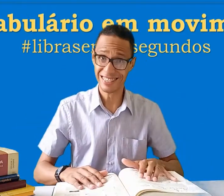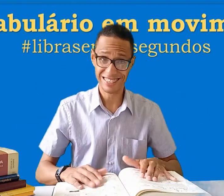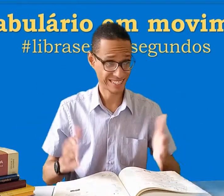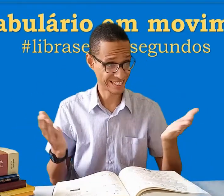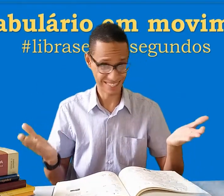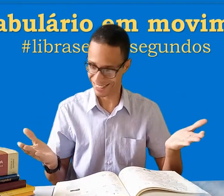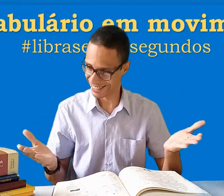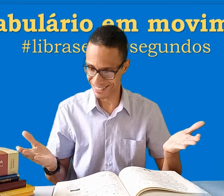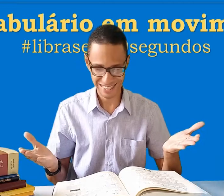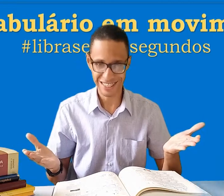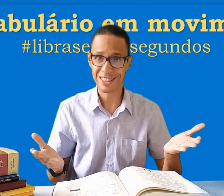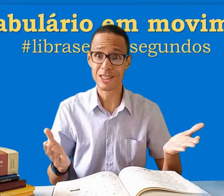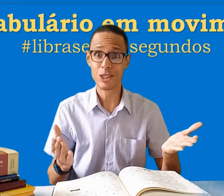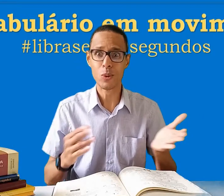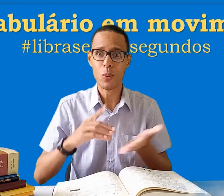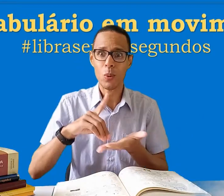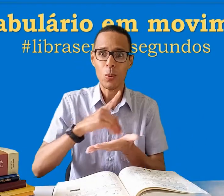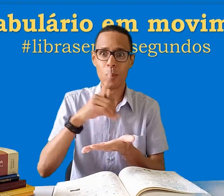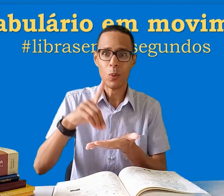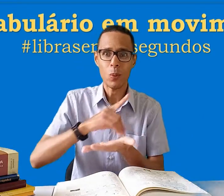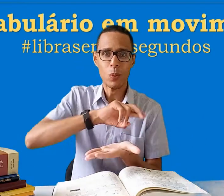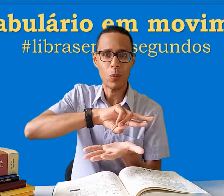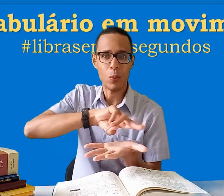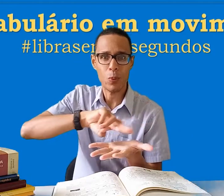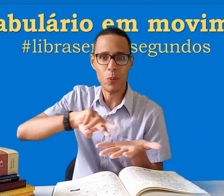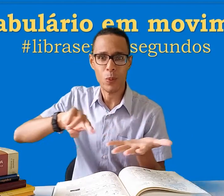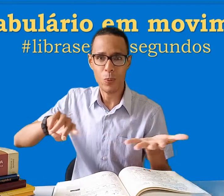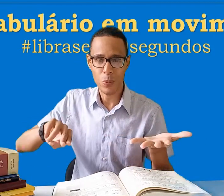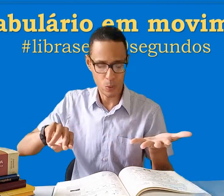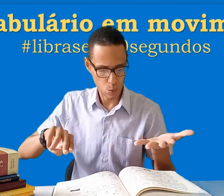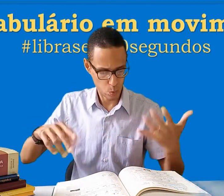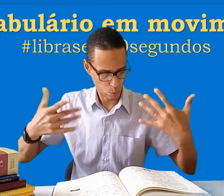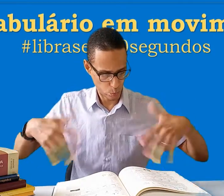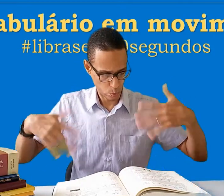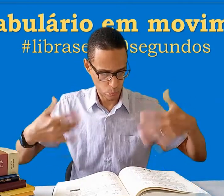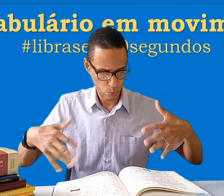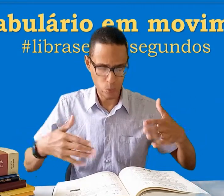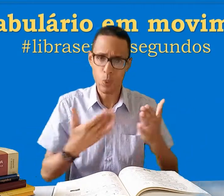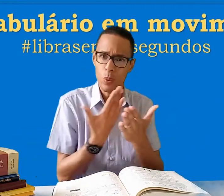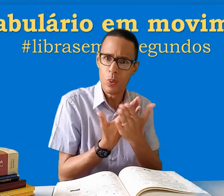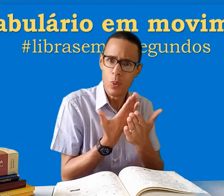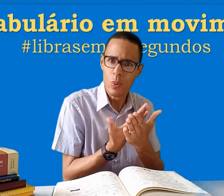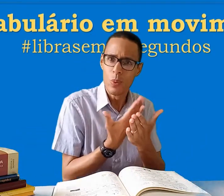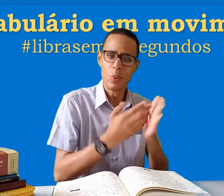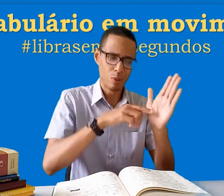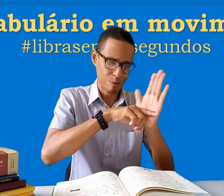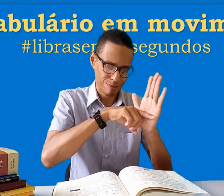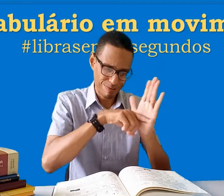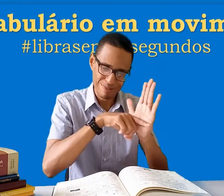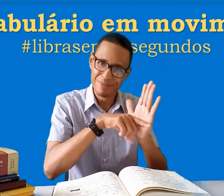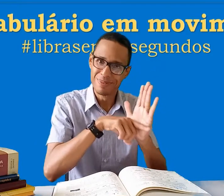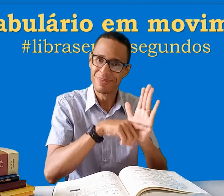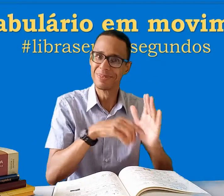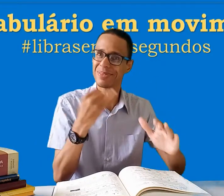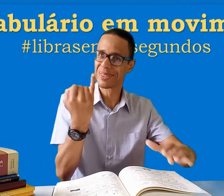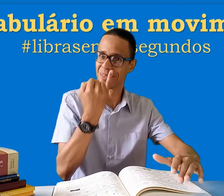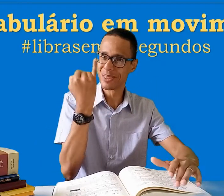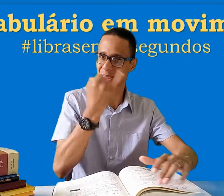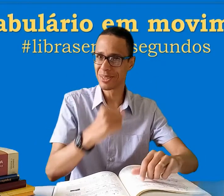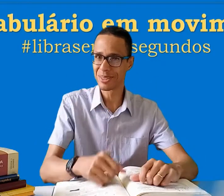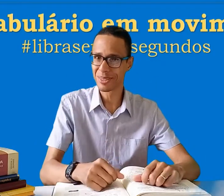Veja quantos dicionários! Além de essenciais, são uma pequena parte dos meus estudos e pesquisas.